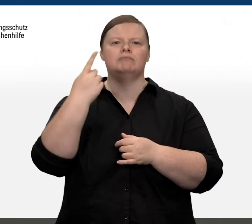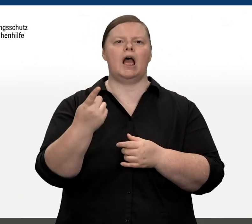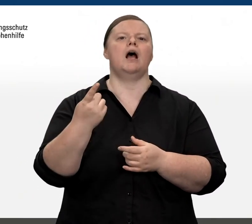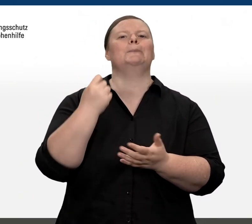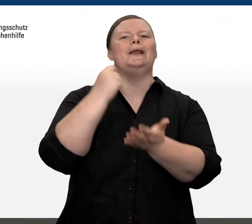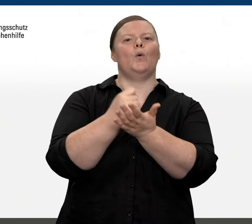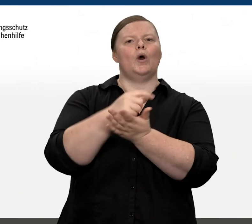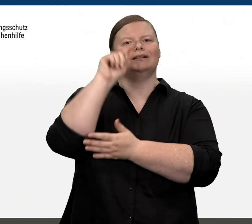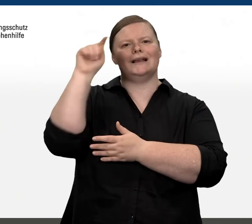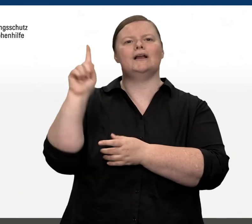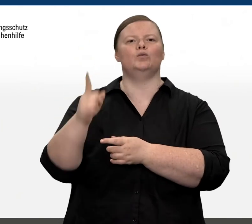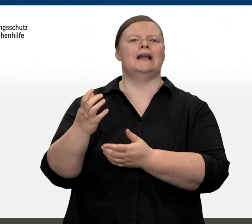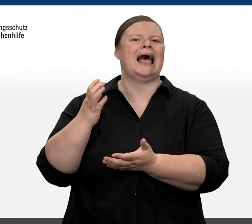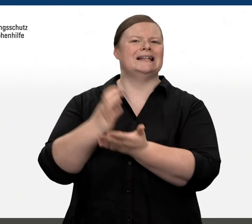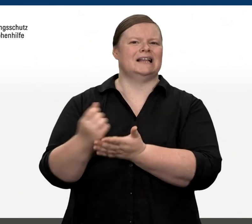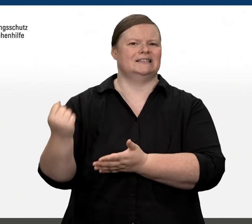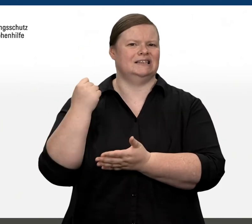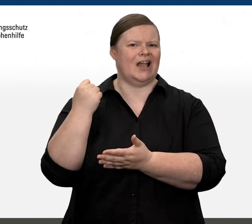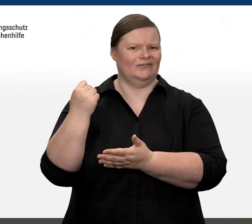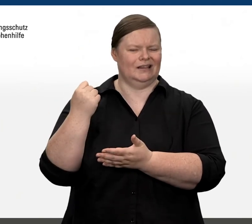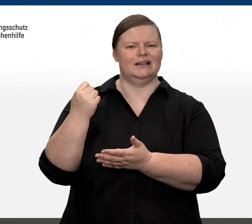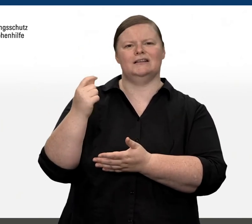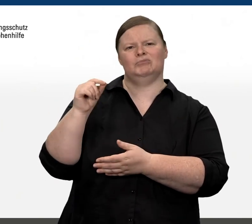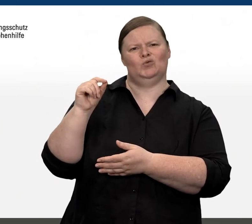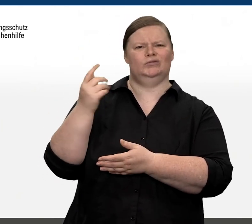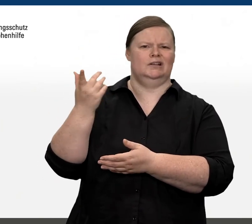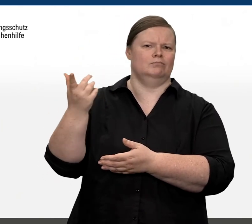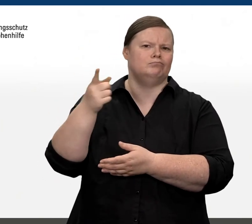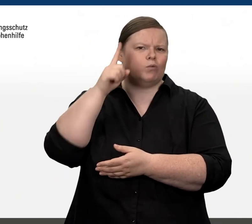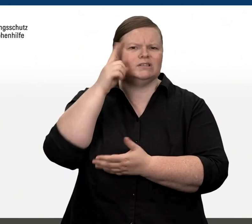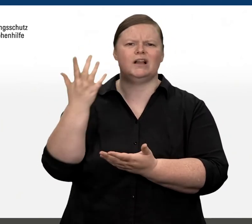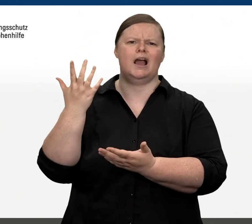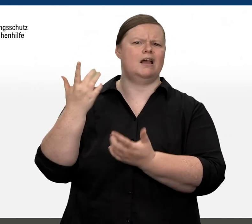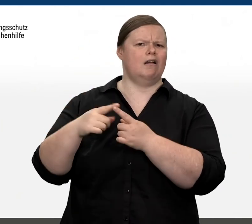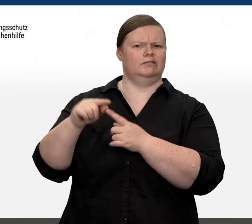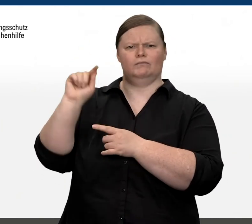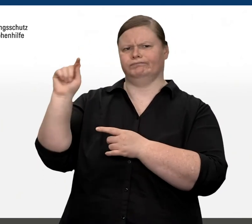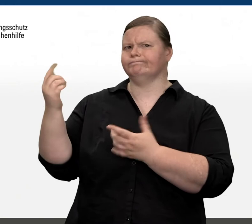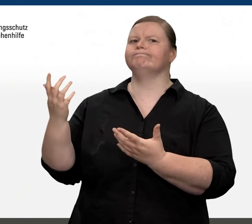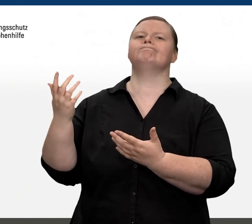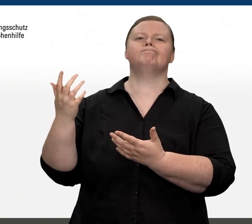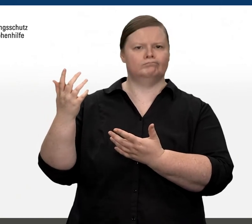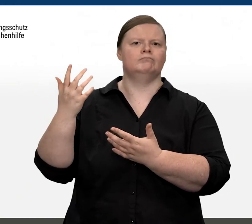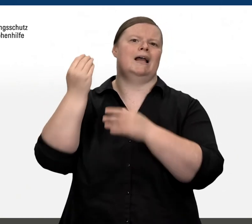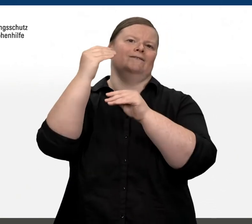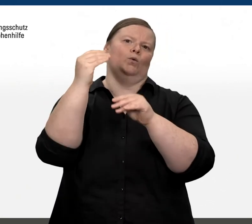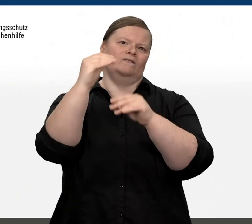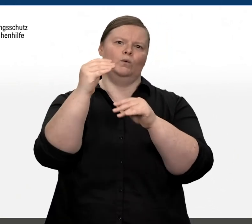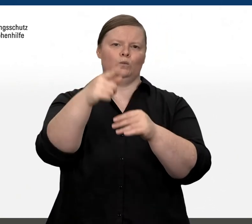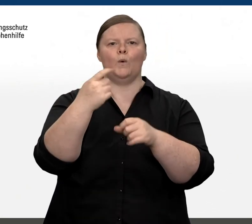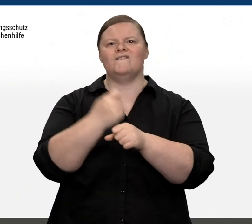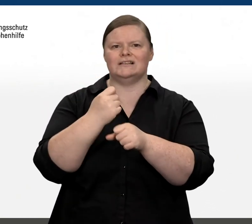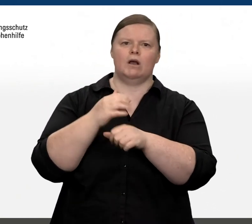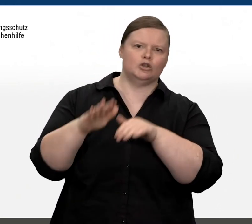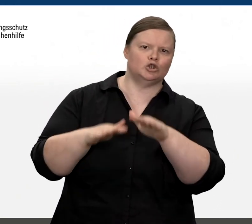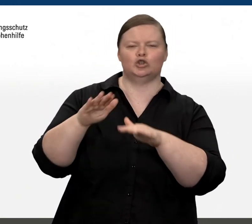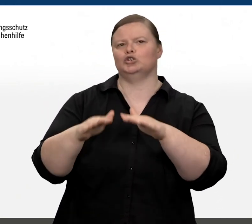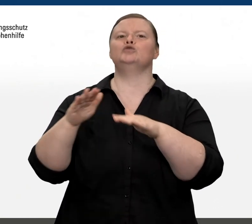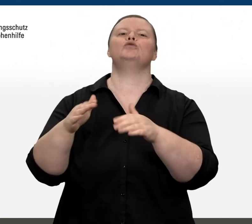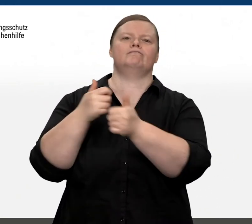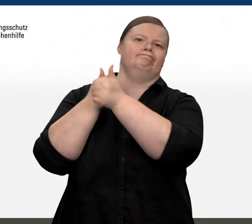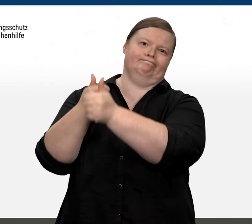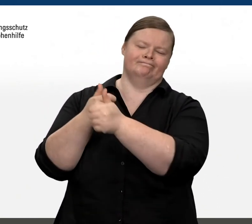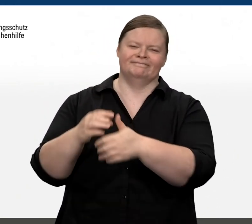und beachten Sie Aufforderungen der Behörden und Einsatzkräfte.